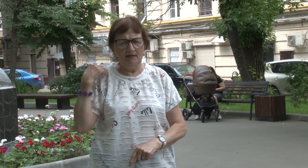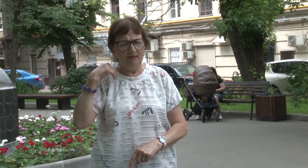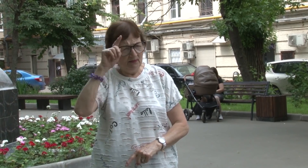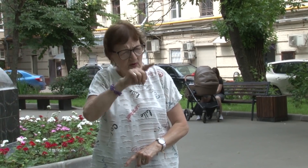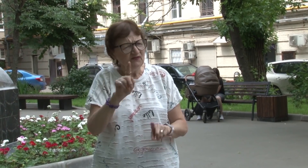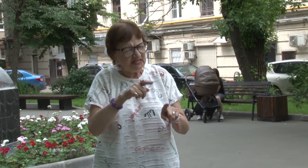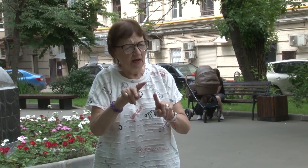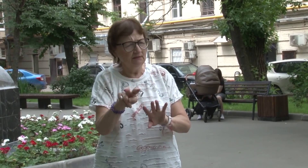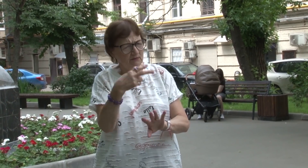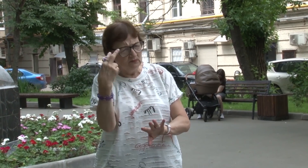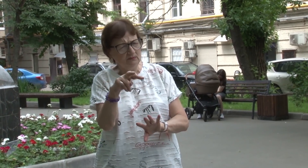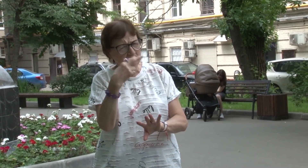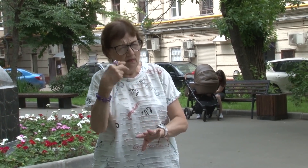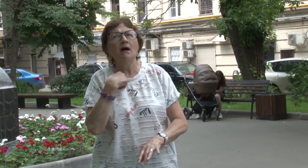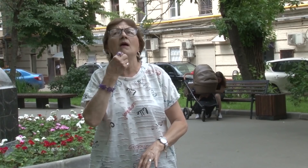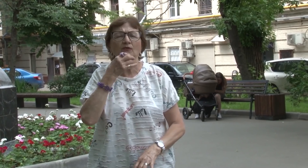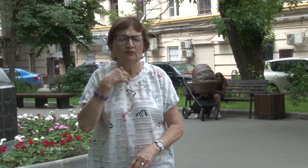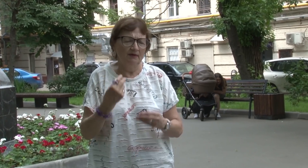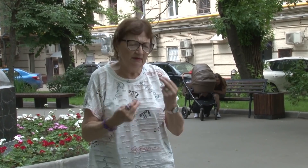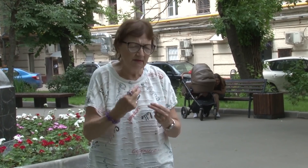Говорила мне: «Когда играешь, время от времени посматривай на меня».